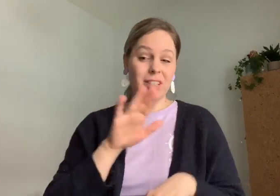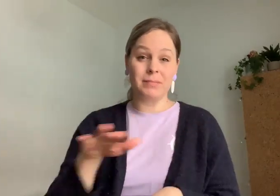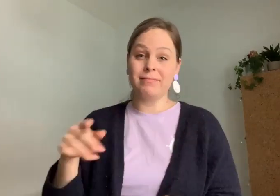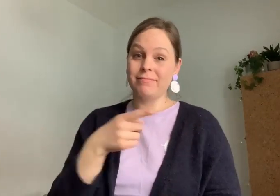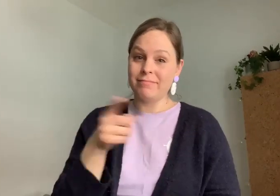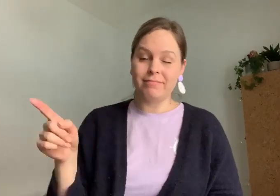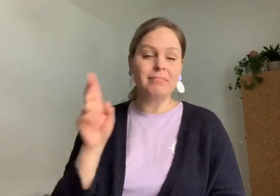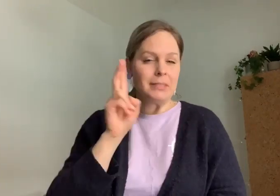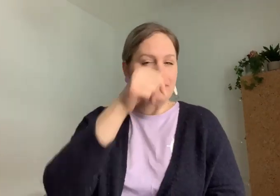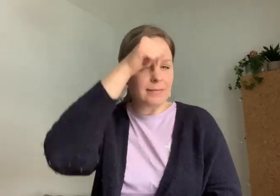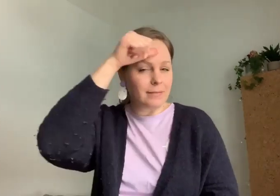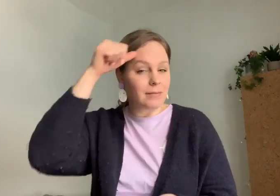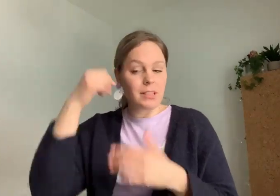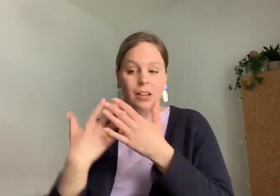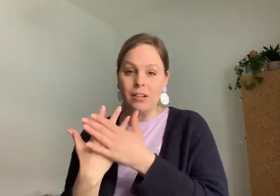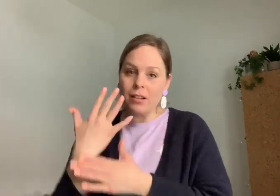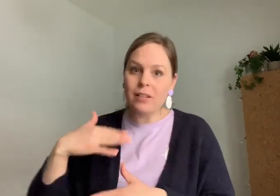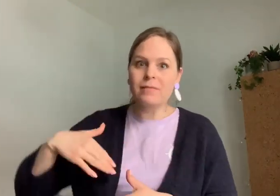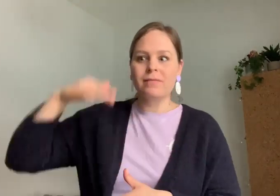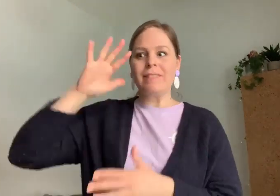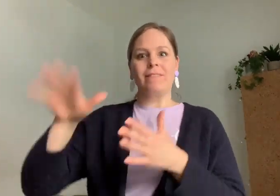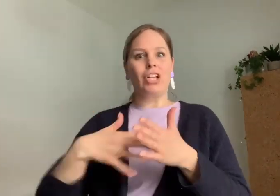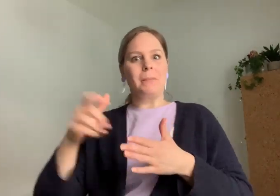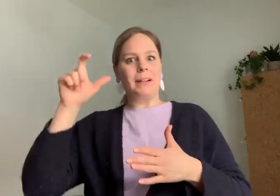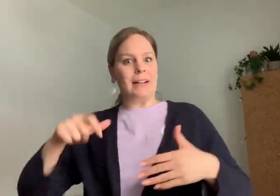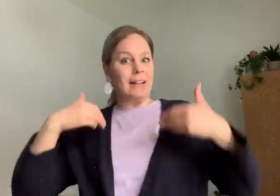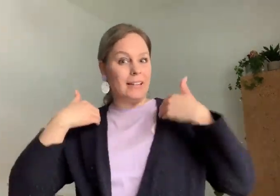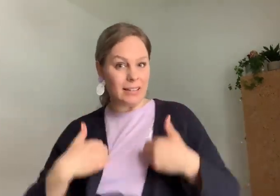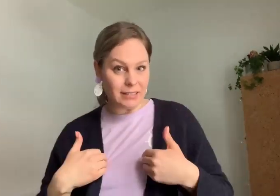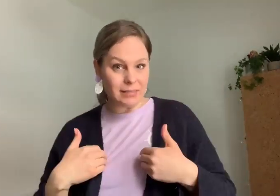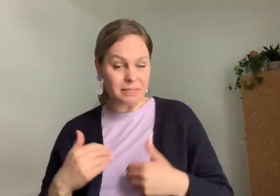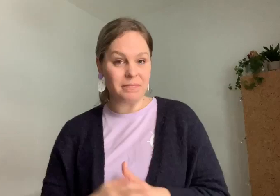lasten on vaikea kasvaa viittomakielisiksi.